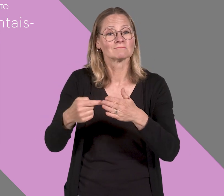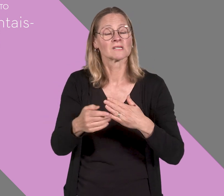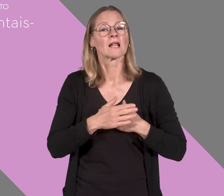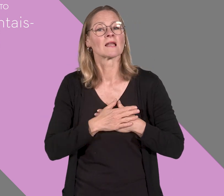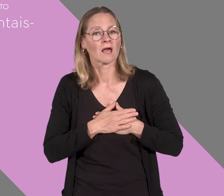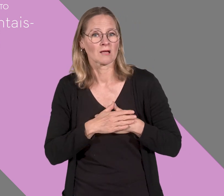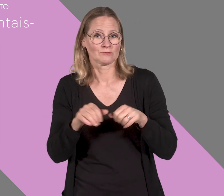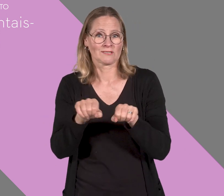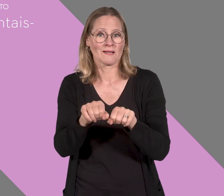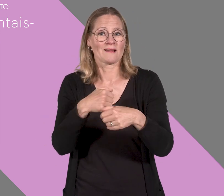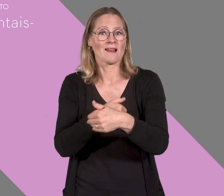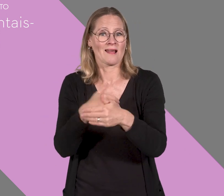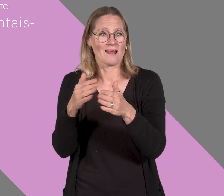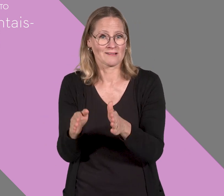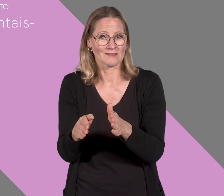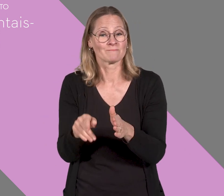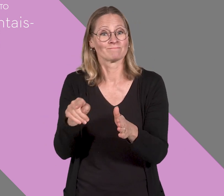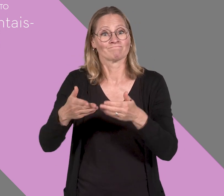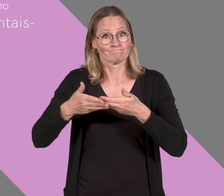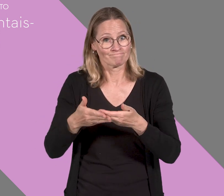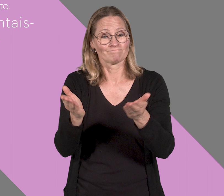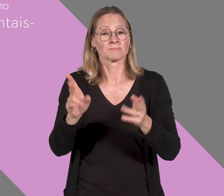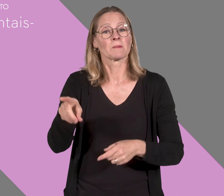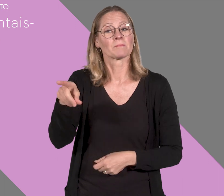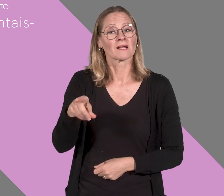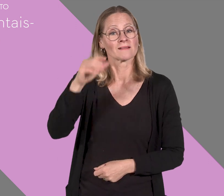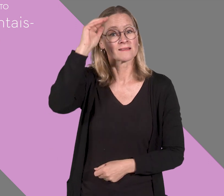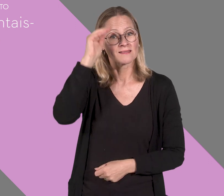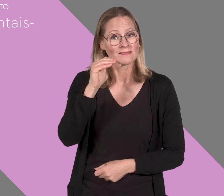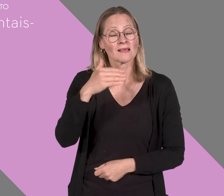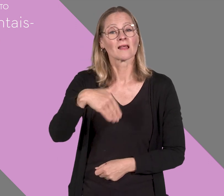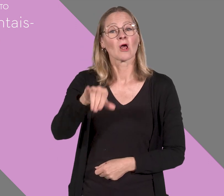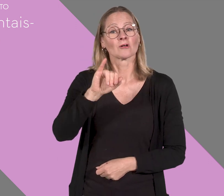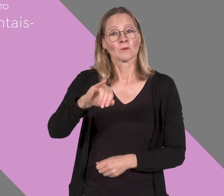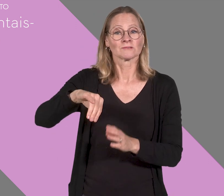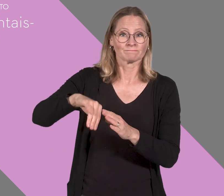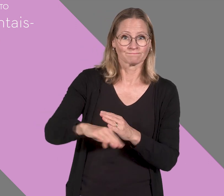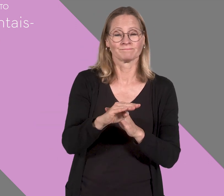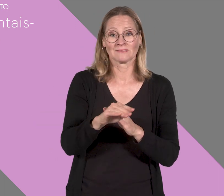”Rakkaus kenkälaatikossa”, joka esitetään perjantai-iltana - kello 18 alkaen.